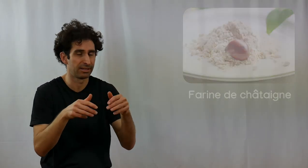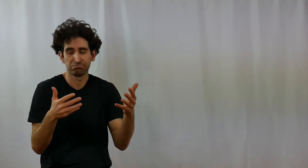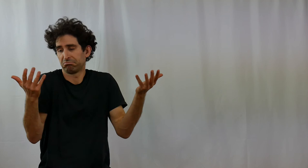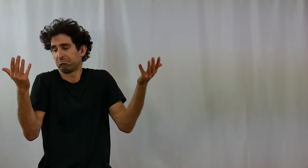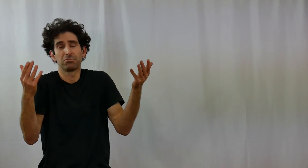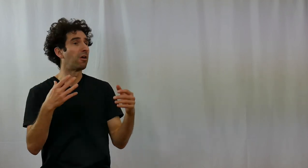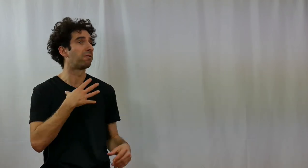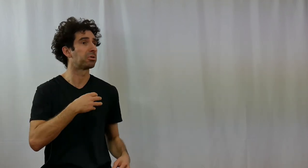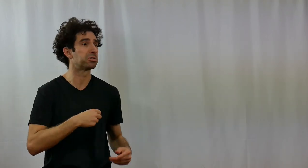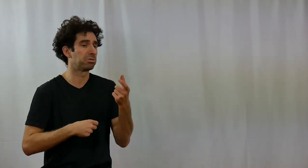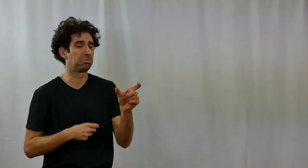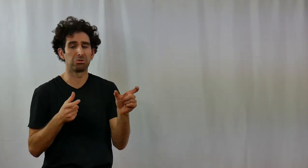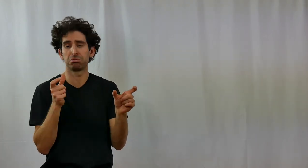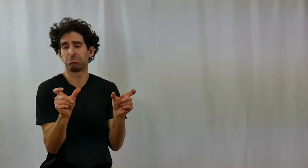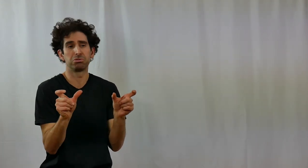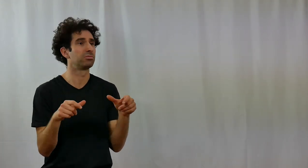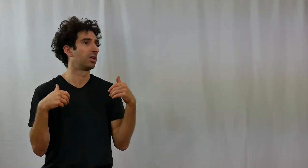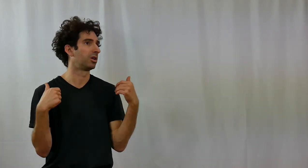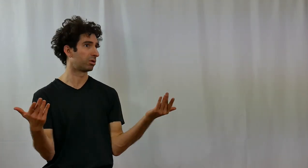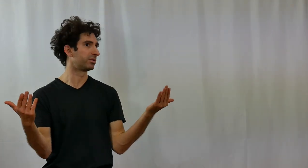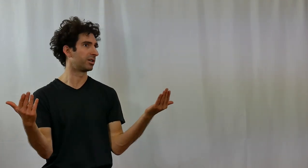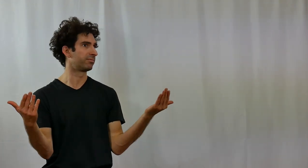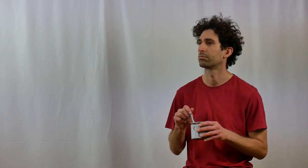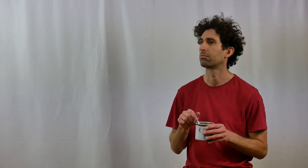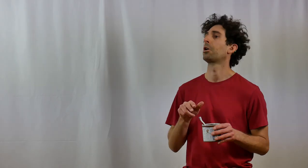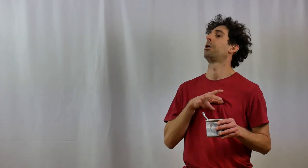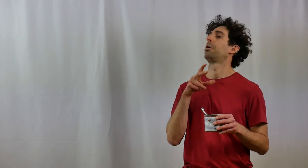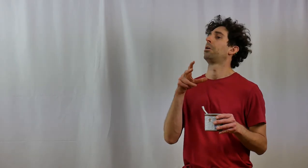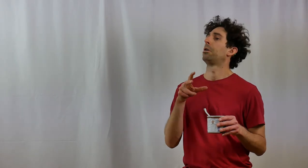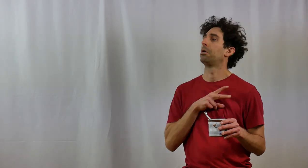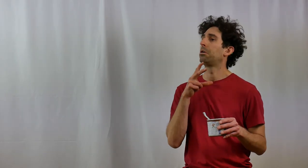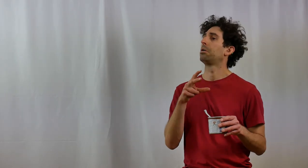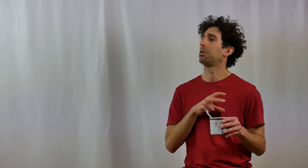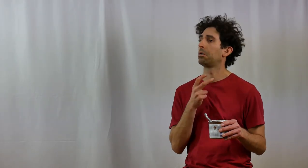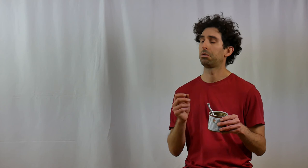Hé, le français et ses mots, c'est comme ça. Aaaah d'accord.